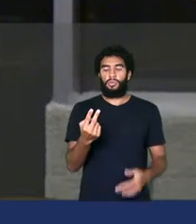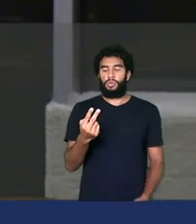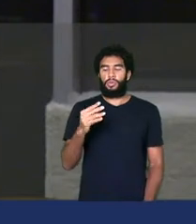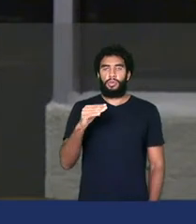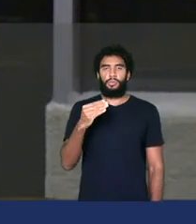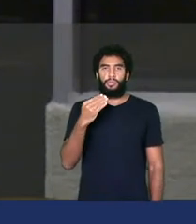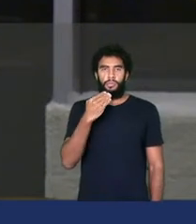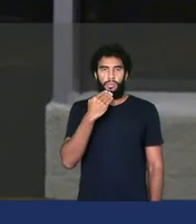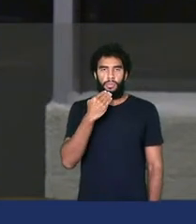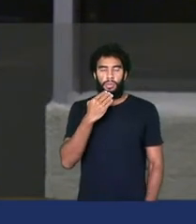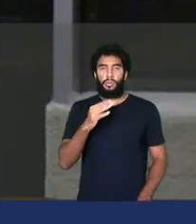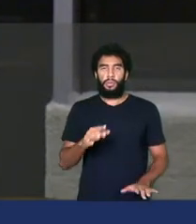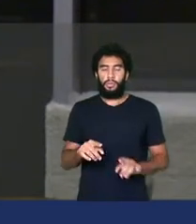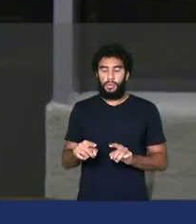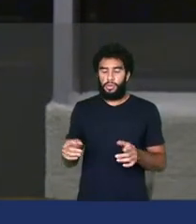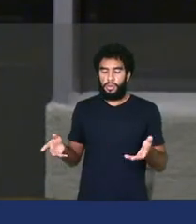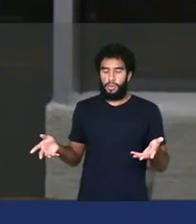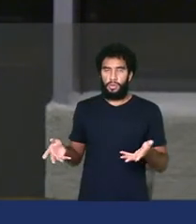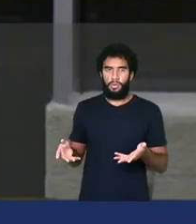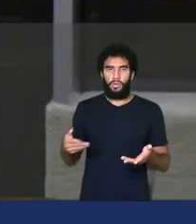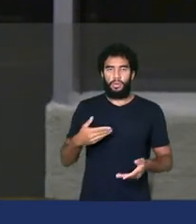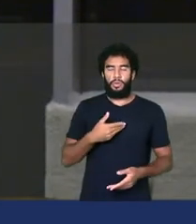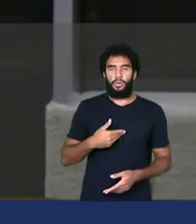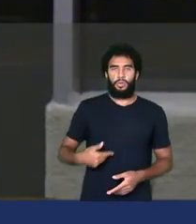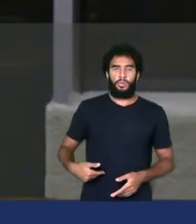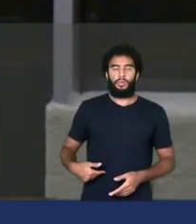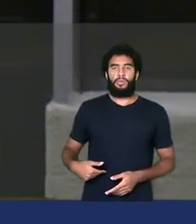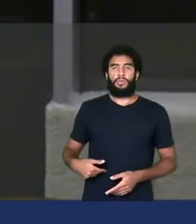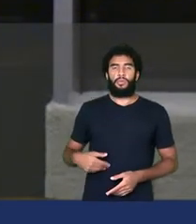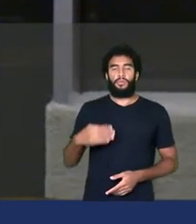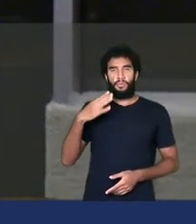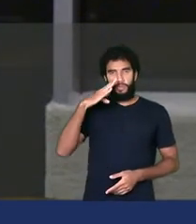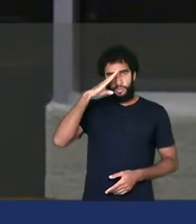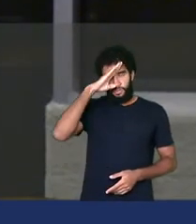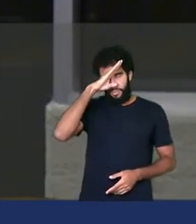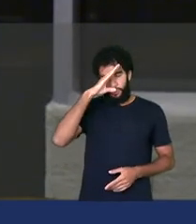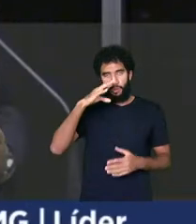MAIS DE DOIS BILHÕES POR ANO. E AGORA O GOVERNO BOLSONARO DESMONTOU TODOS OS